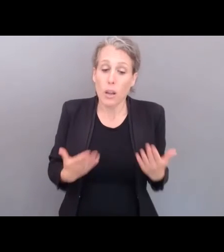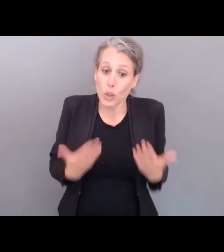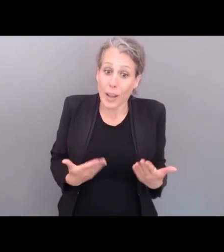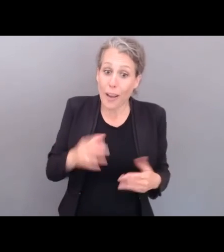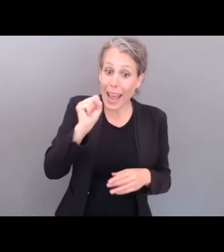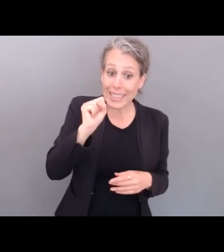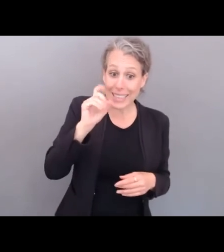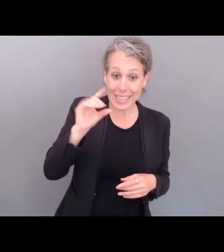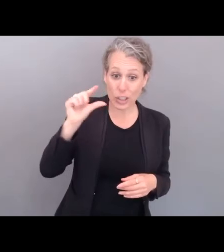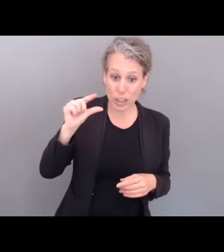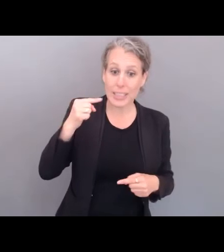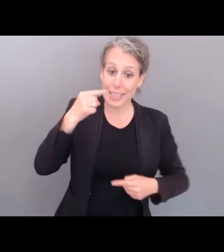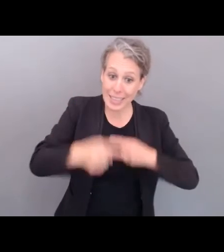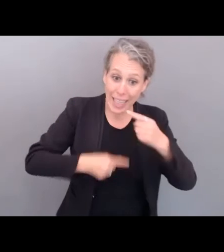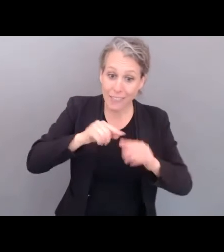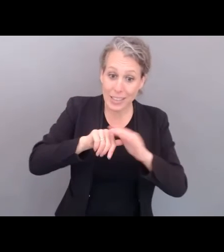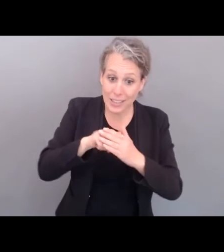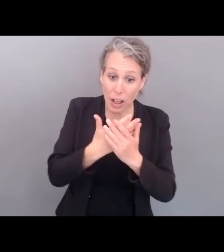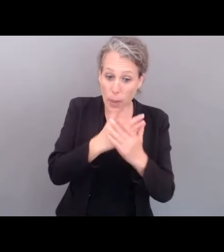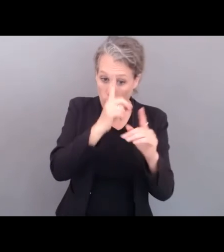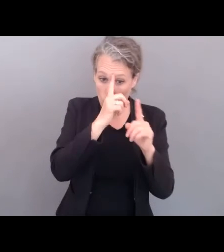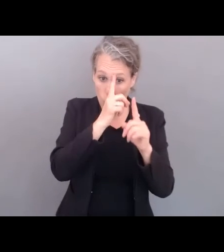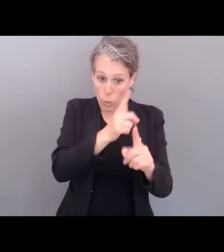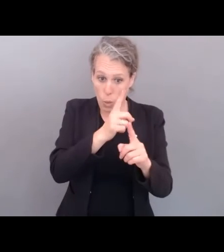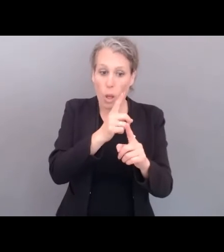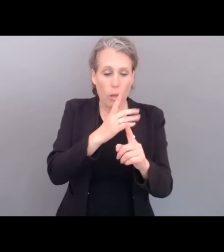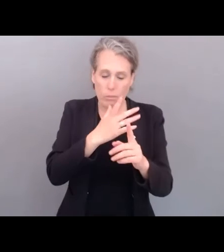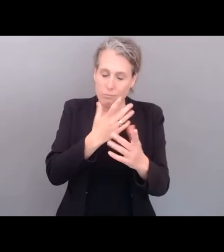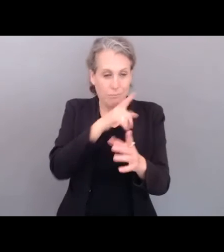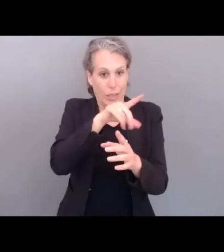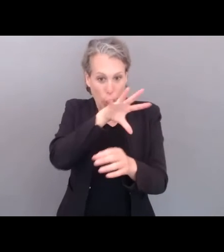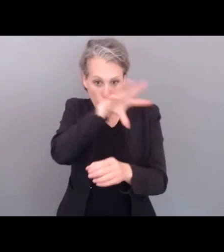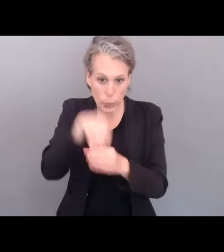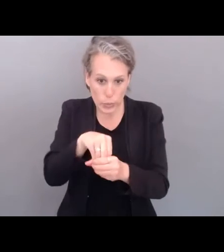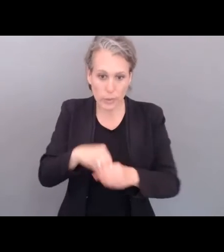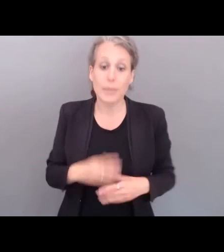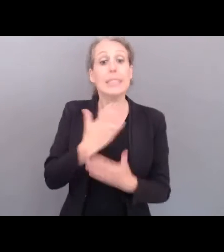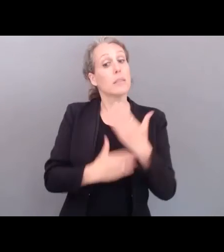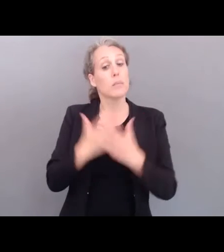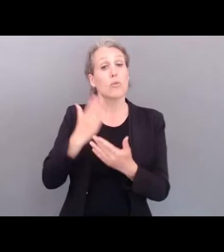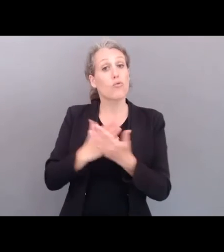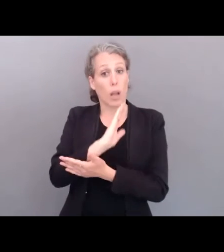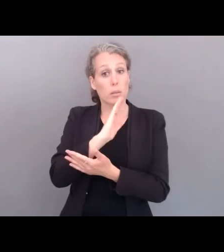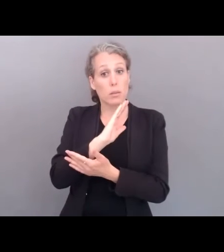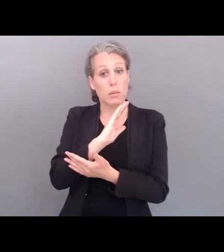países de primera línea que firmó la UNC P y la realización de los ODS que se